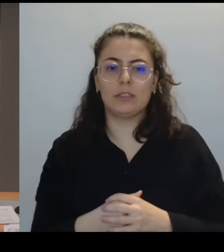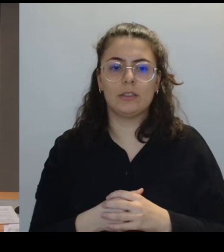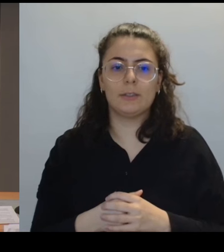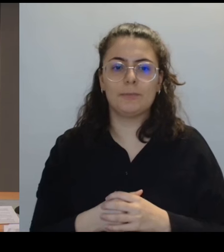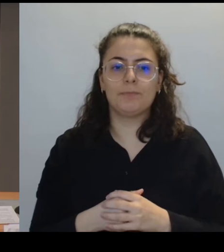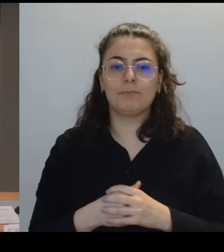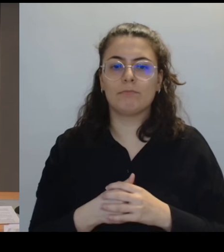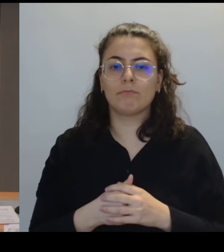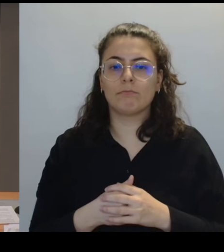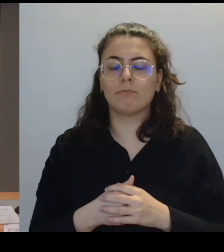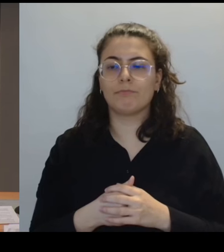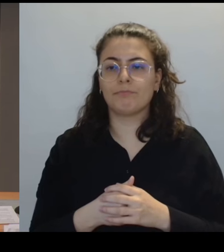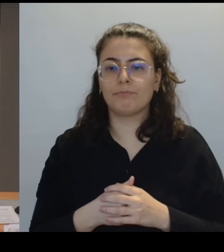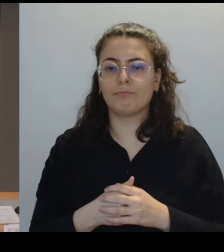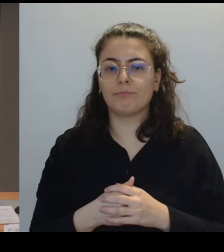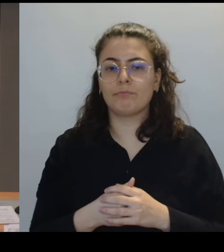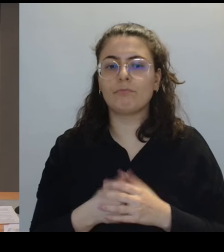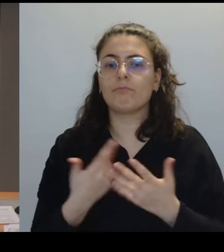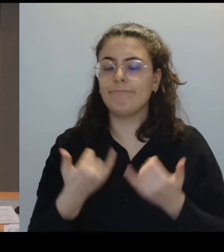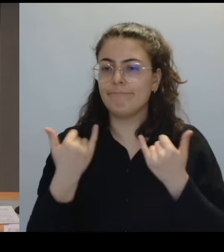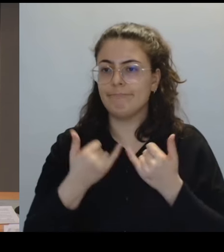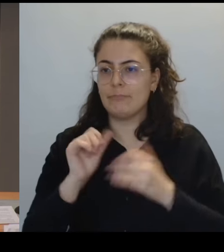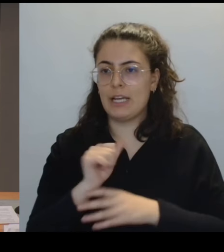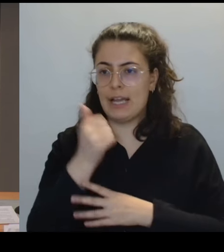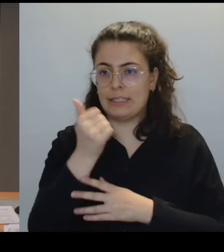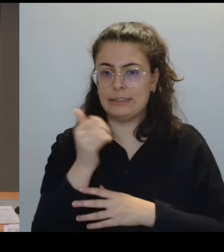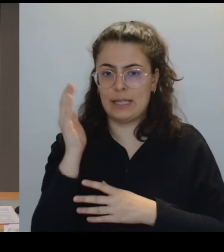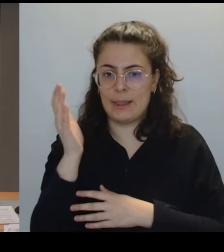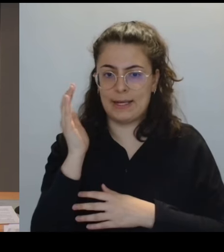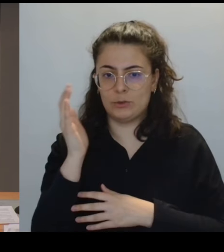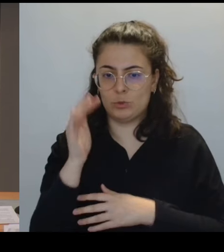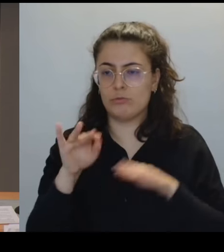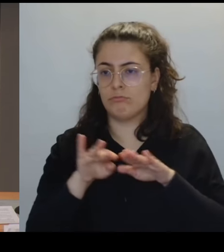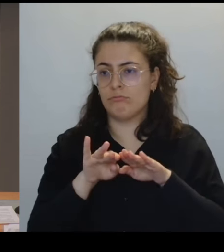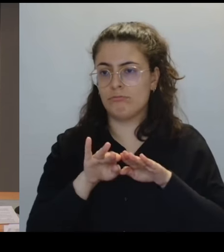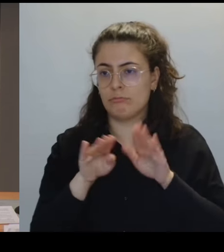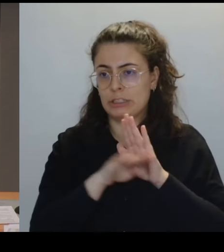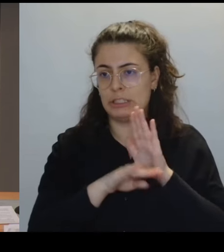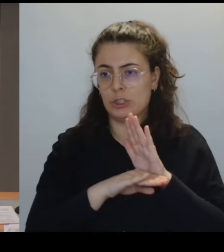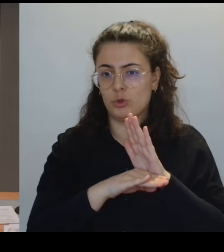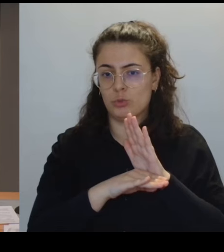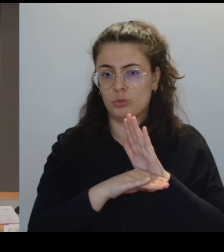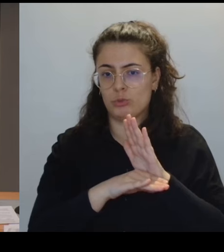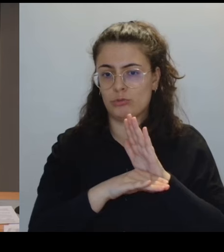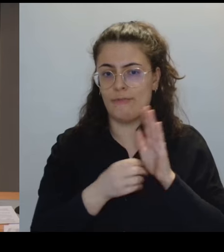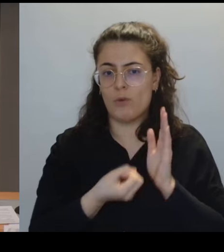Ich eröffne die erste Lesung der Gesetzesvorlage. Eine Beratung ist nicht vorgesehen. Vorgeschlagen wird Überweisung der